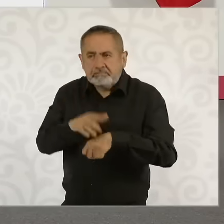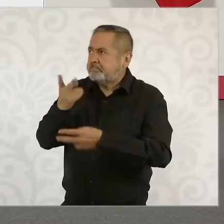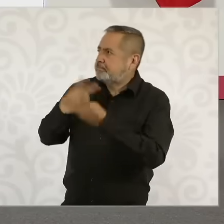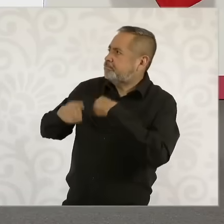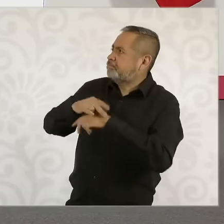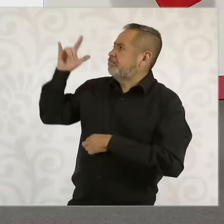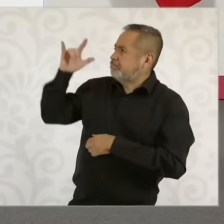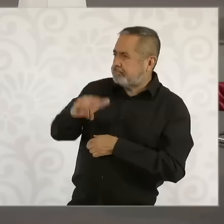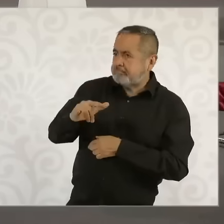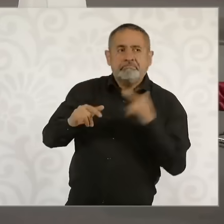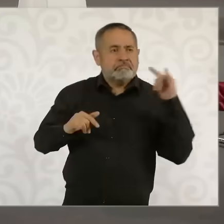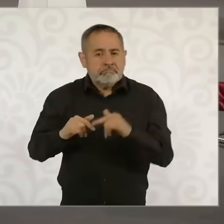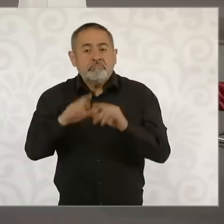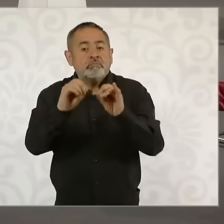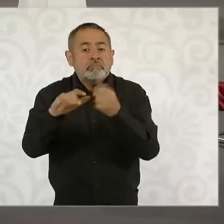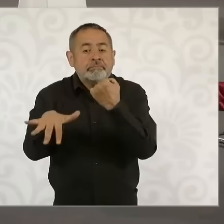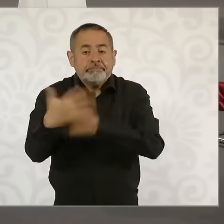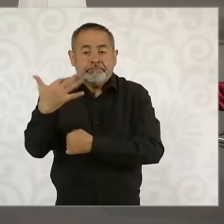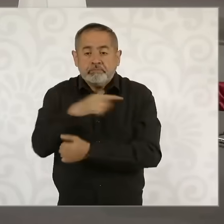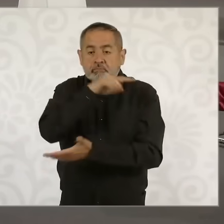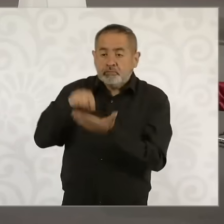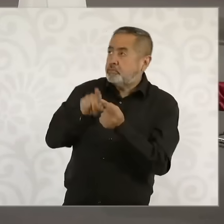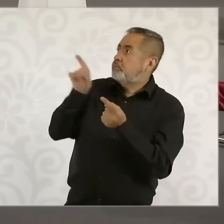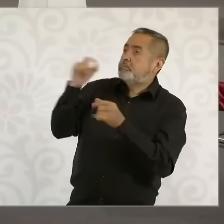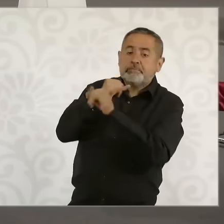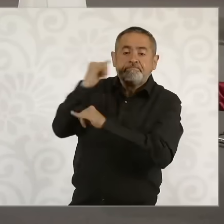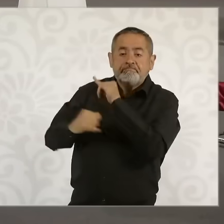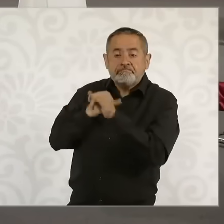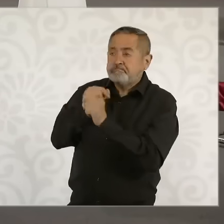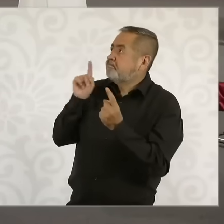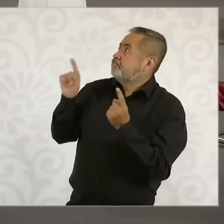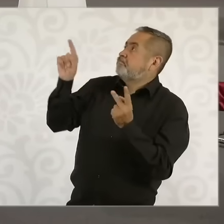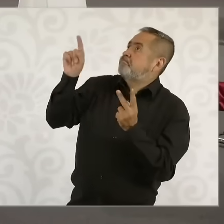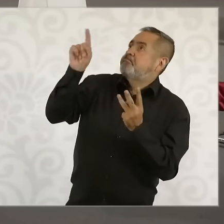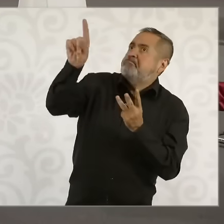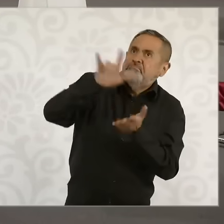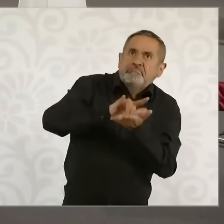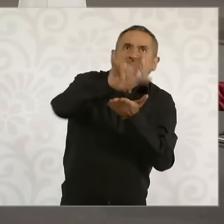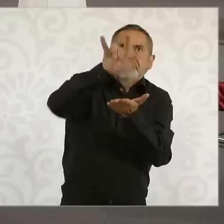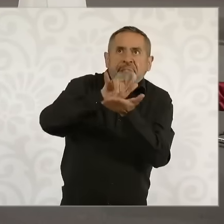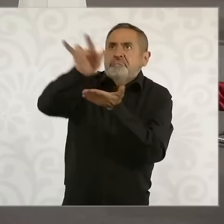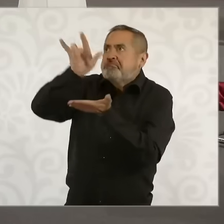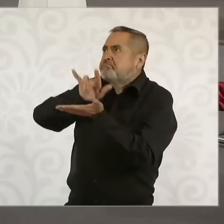hasta 15 destinos internacionales más. La que sigue, por favor. Y como ven ustedes también en